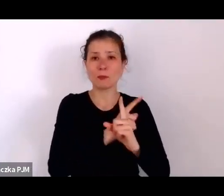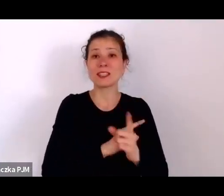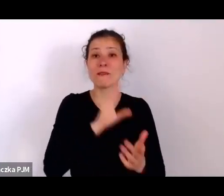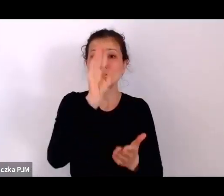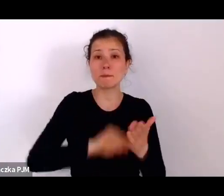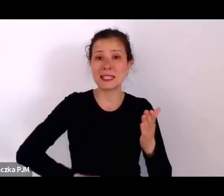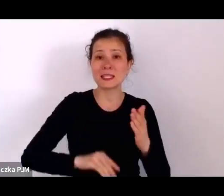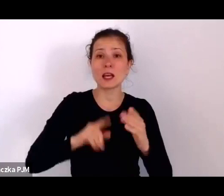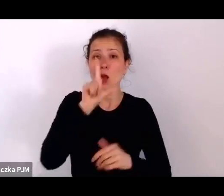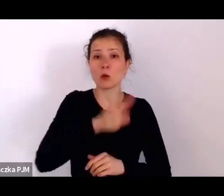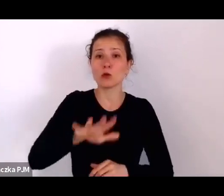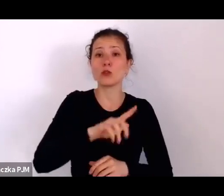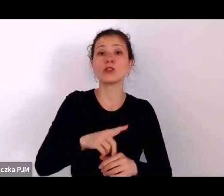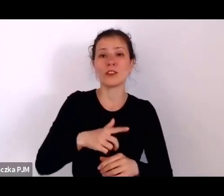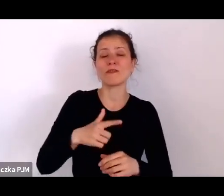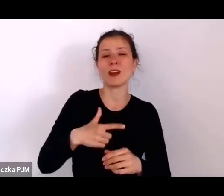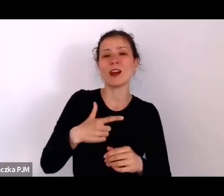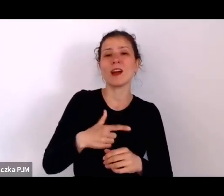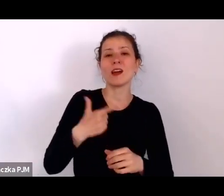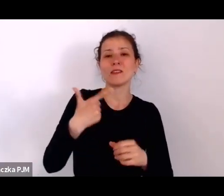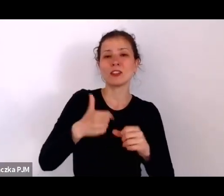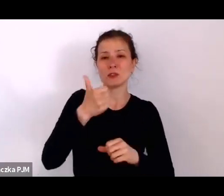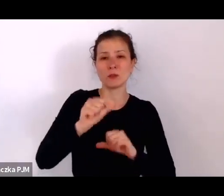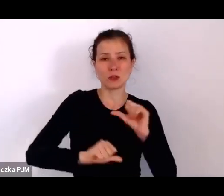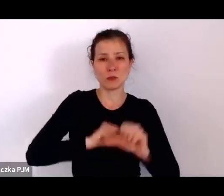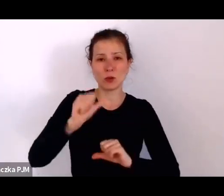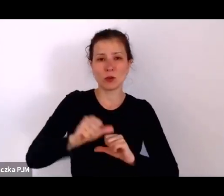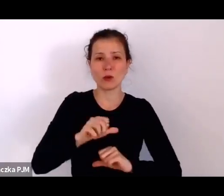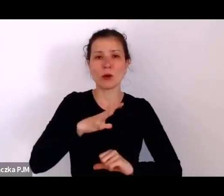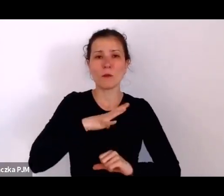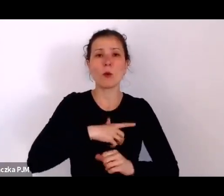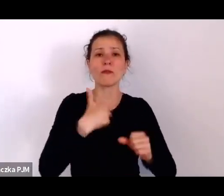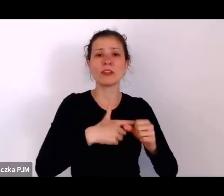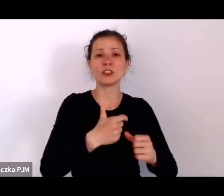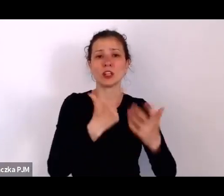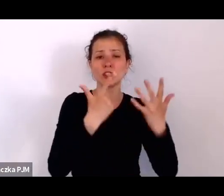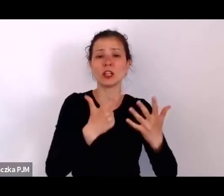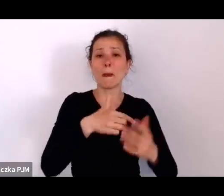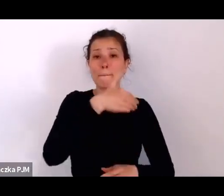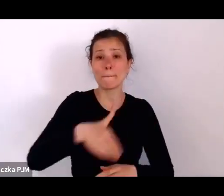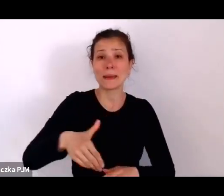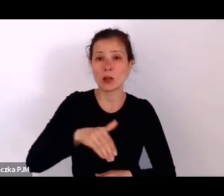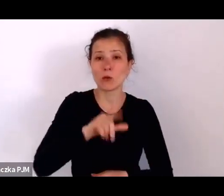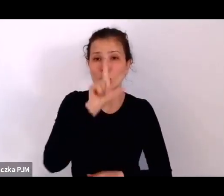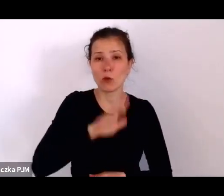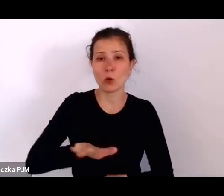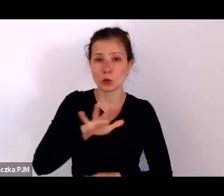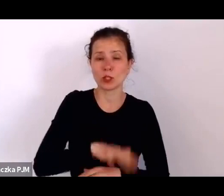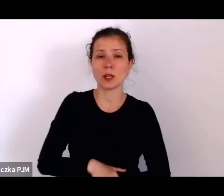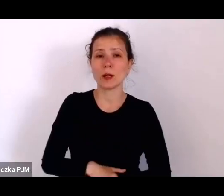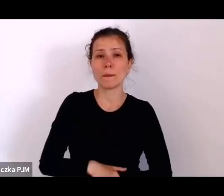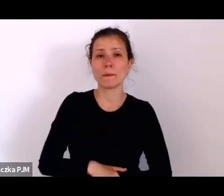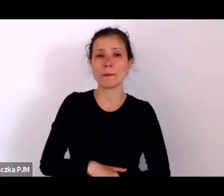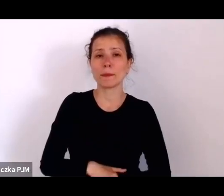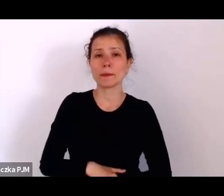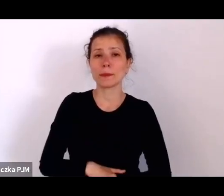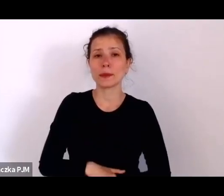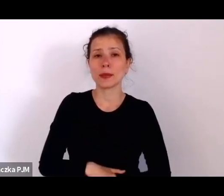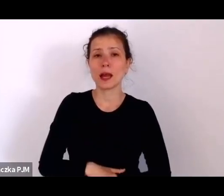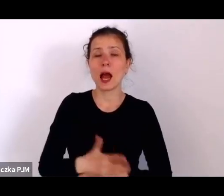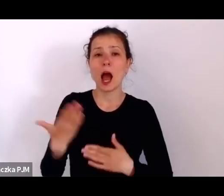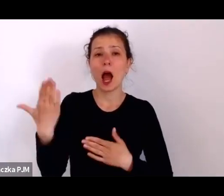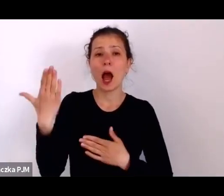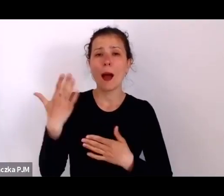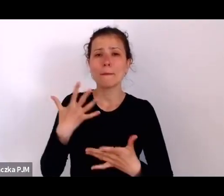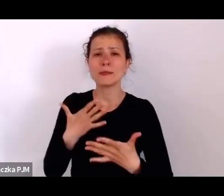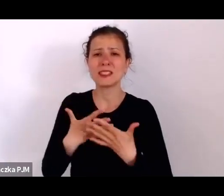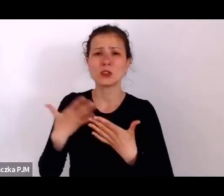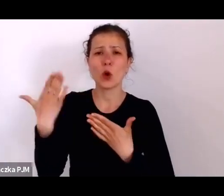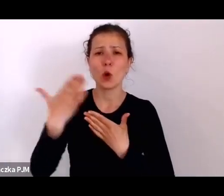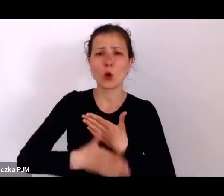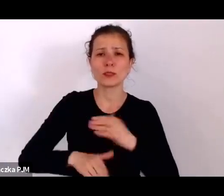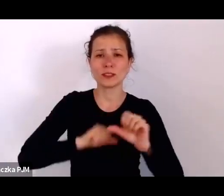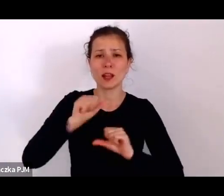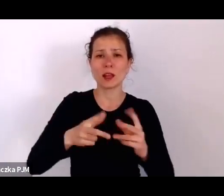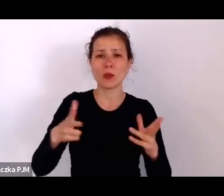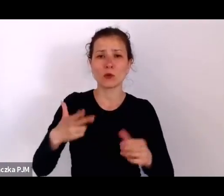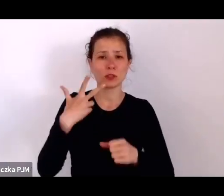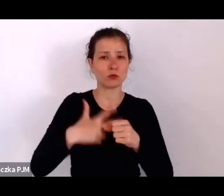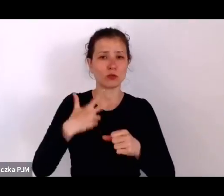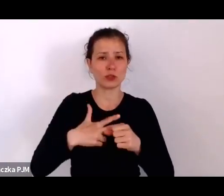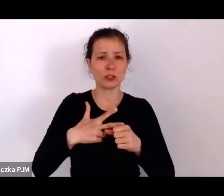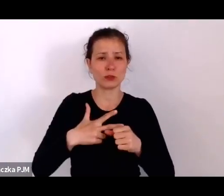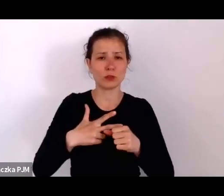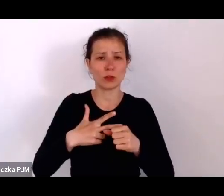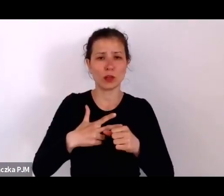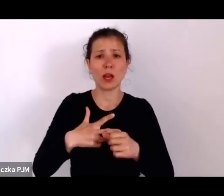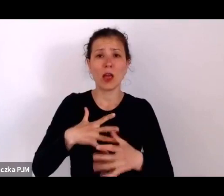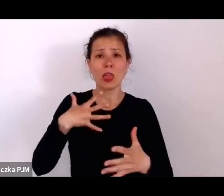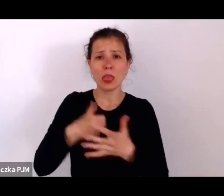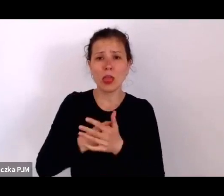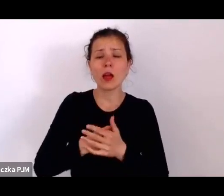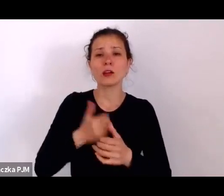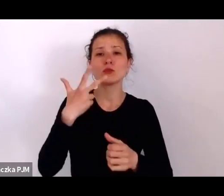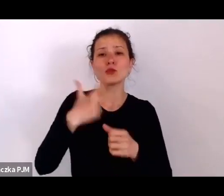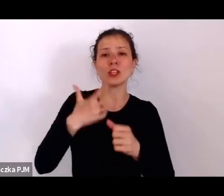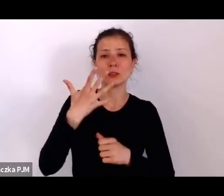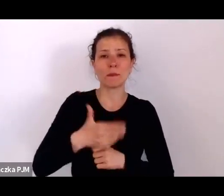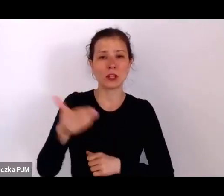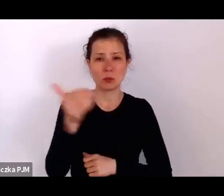miało 27 mln ludzi, a pod koniec lat 30. do 35 milionów, czyli to takie mniej więcej proporcje są